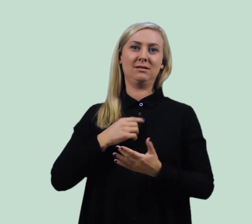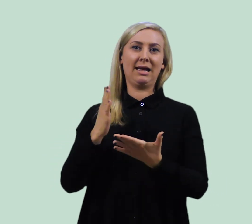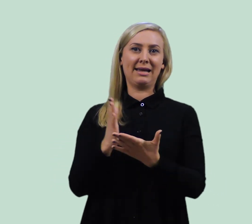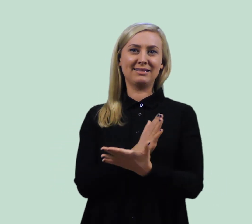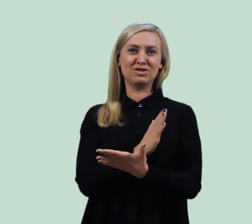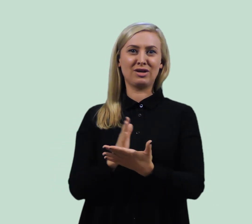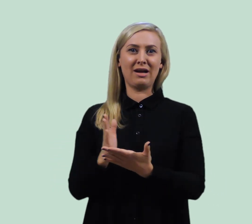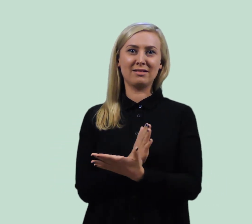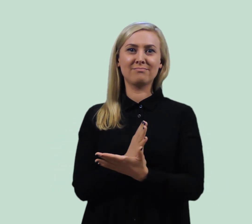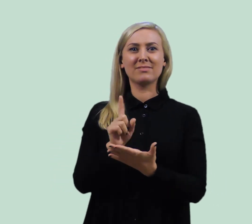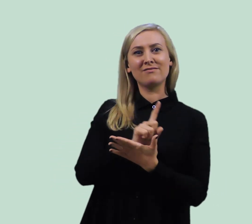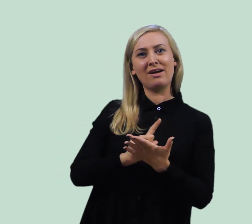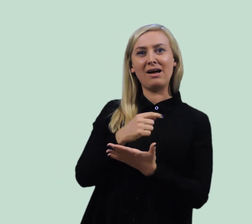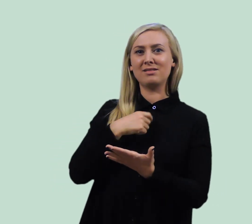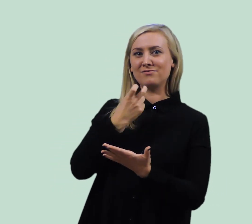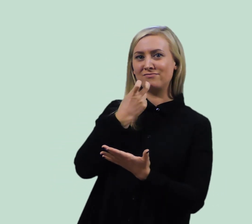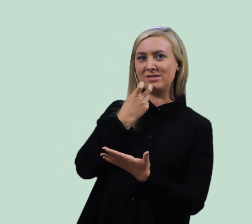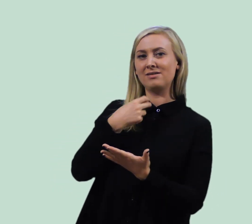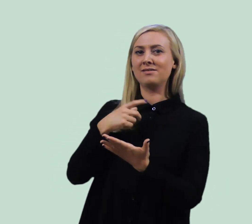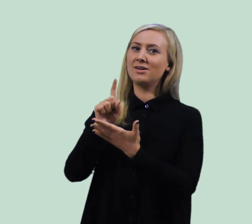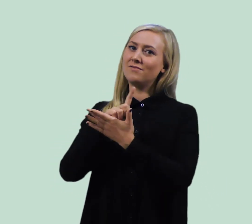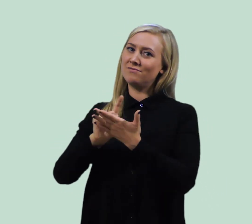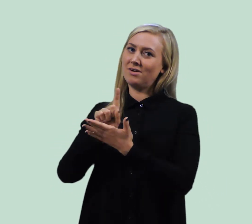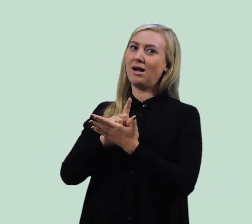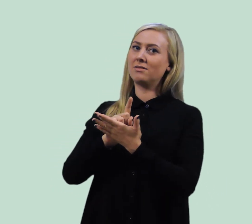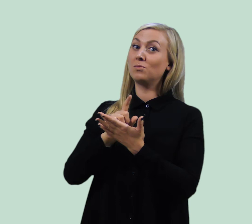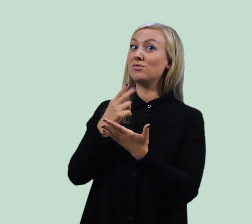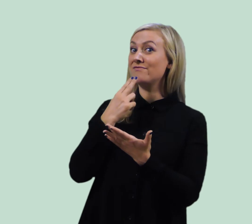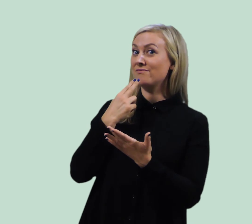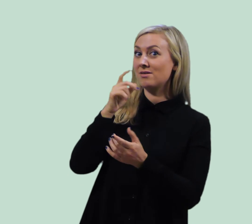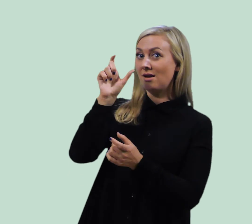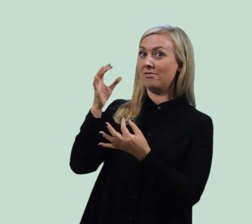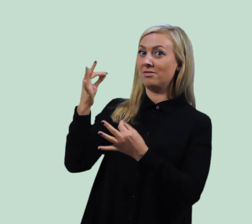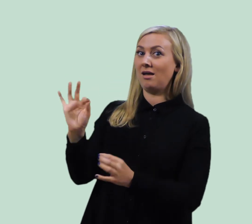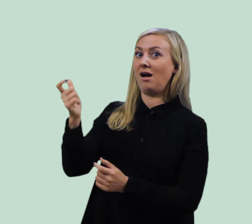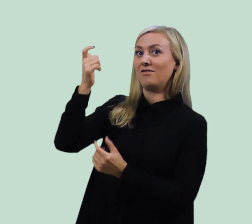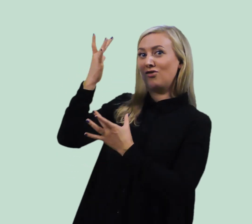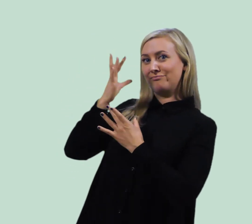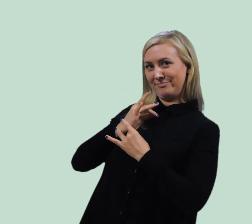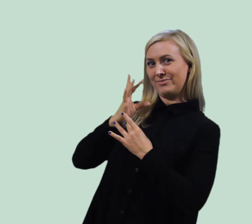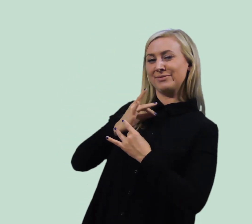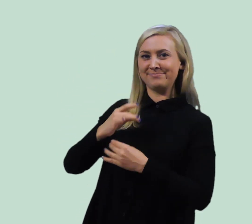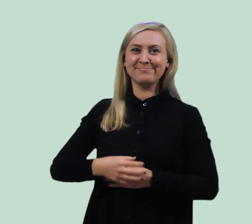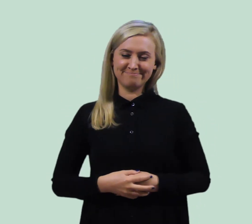Ich entscheide, wer mich wann und wie berühren darf.